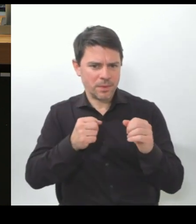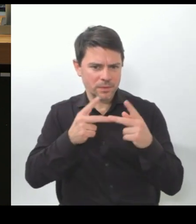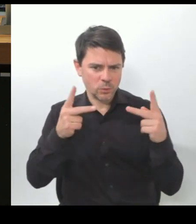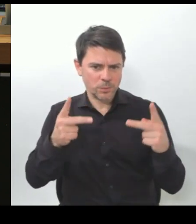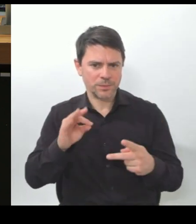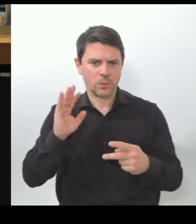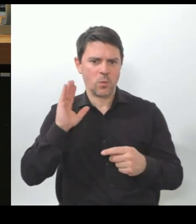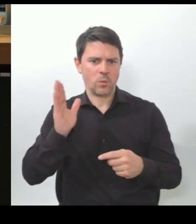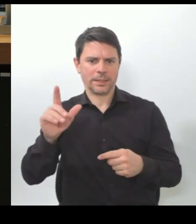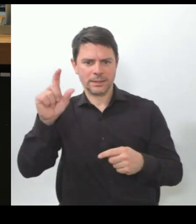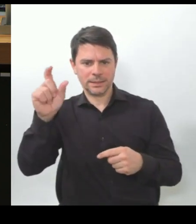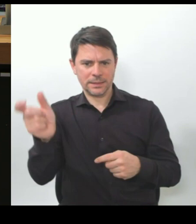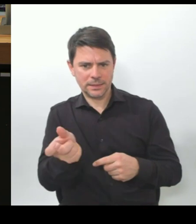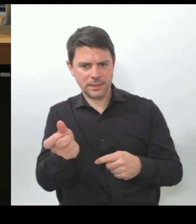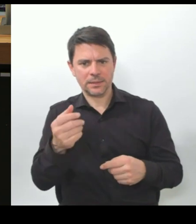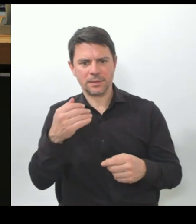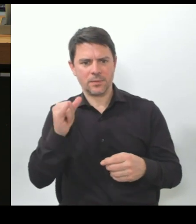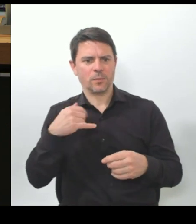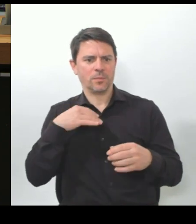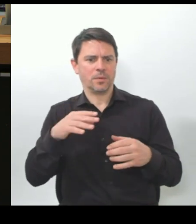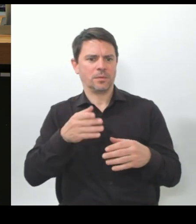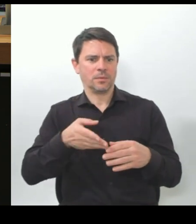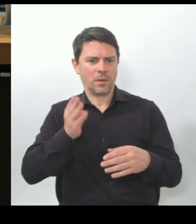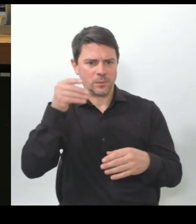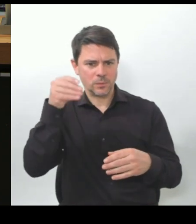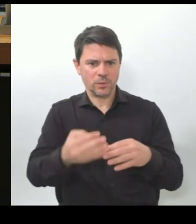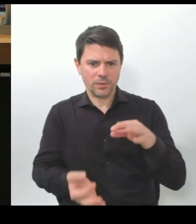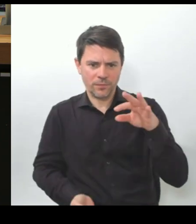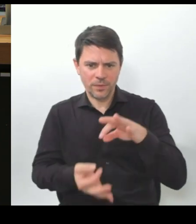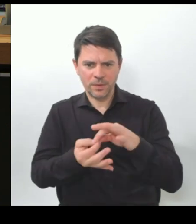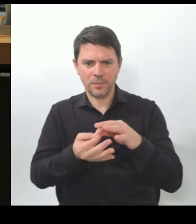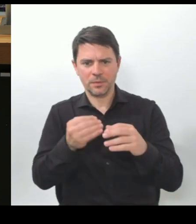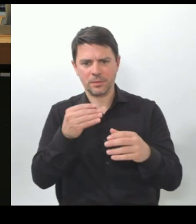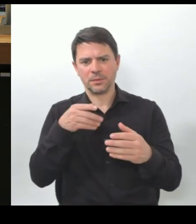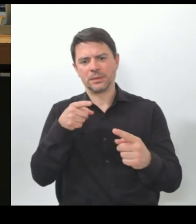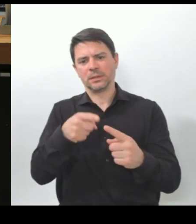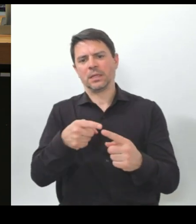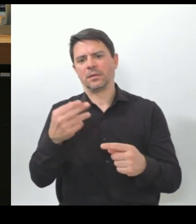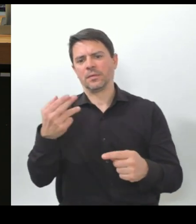wir wollen doch eigentlich die Straßen TVO. Oh nein, es muss alles gemeinsam passieren.